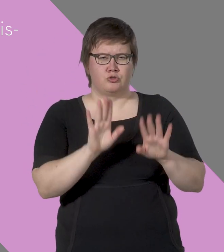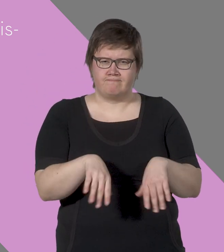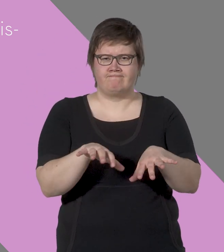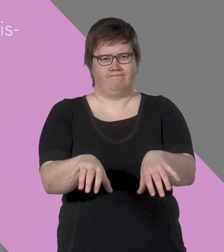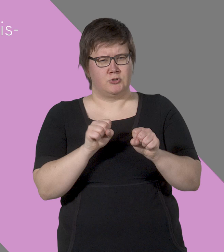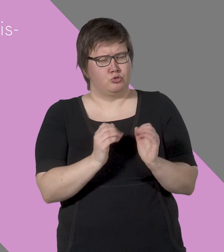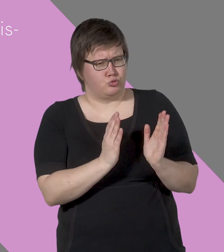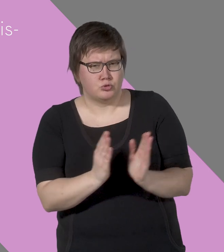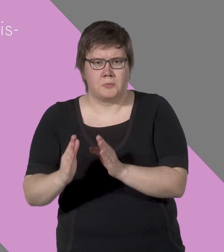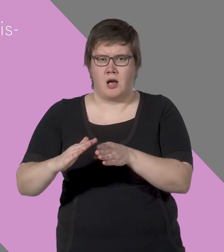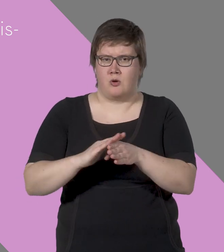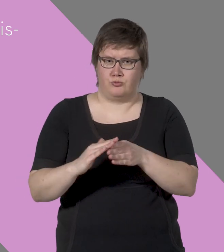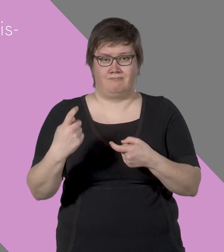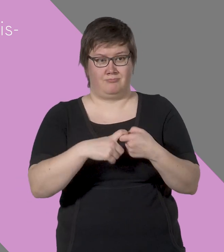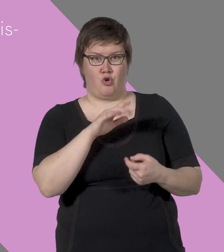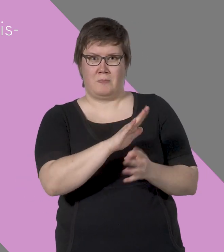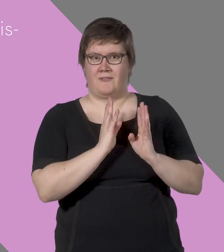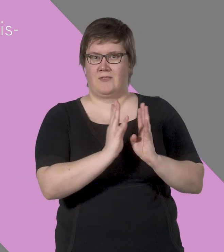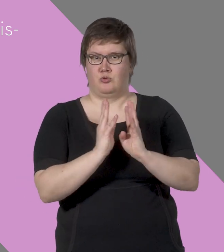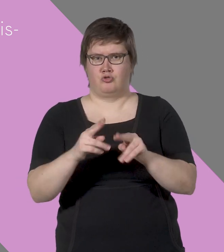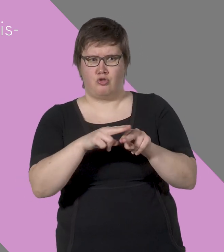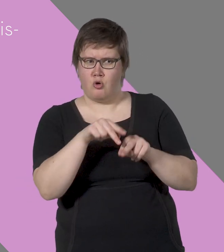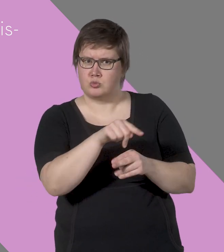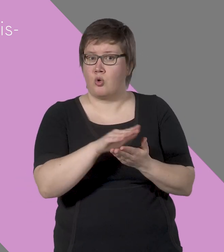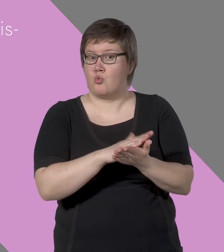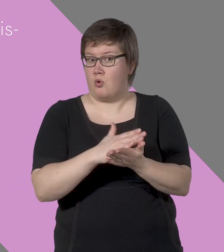systemaattisesti käyttöön valtuustojen kokousten tulkkauksen -